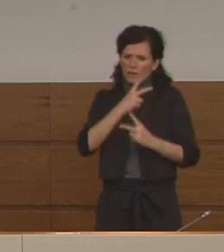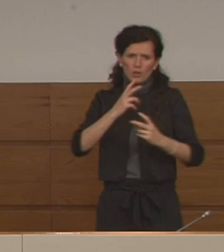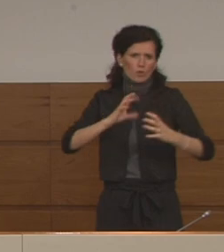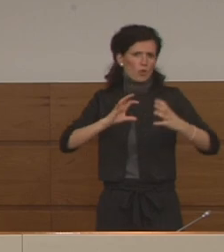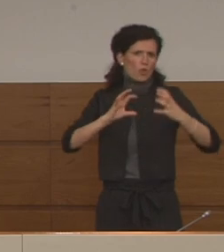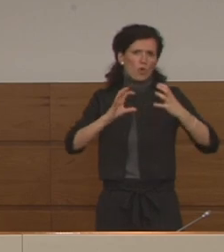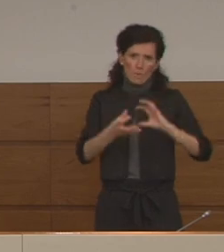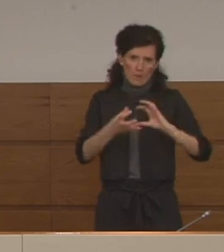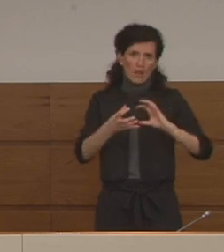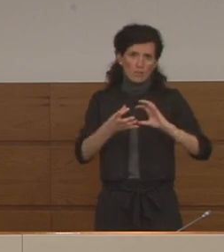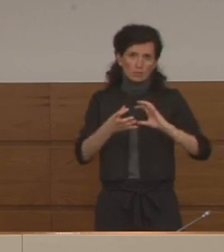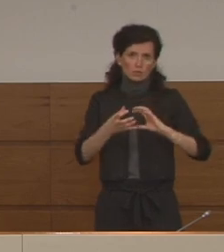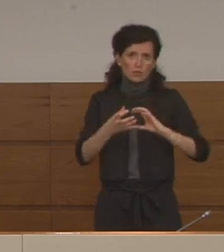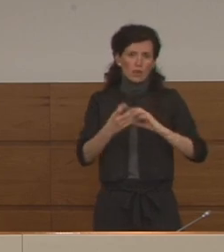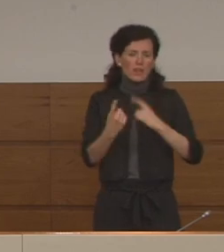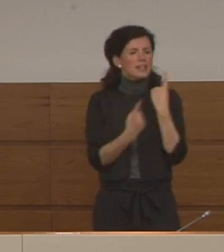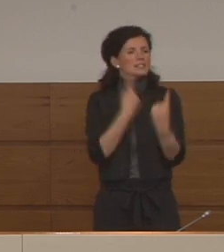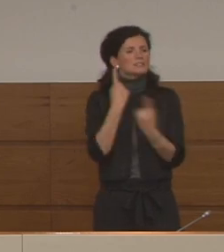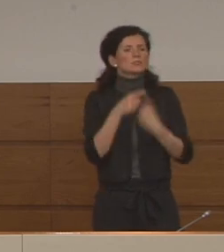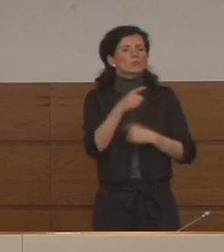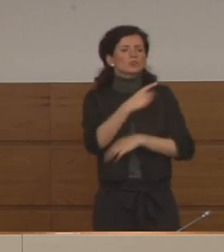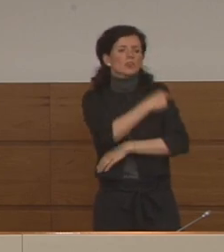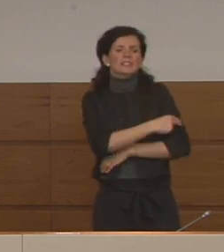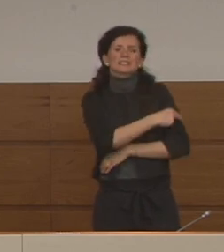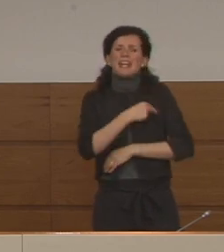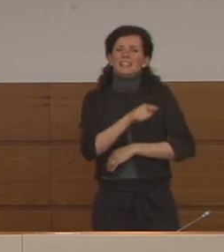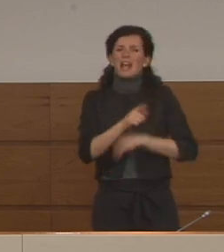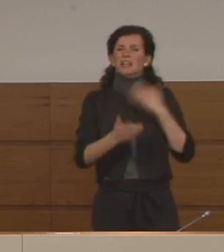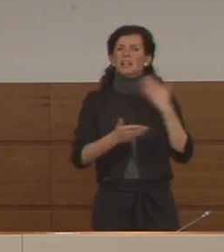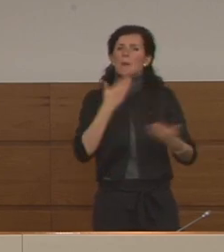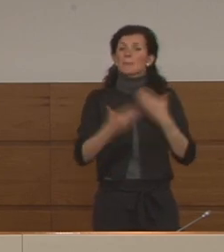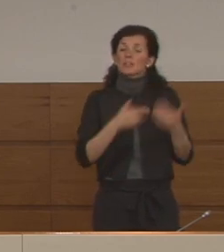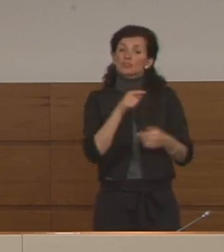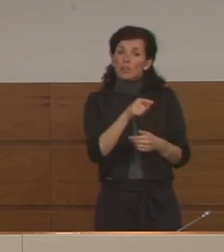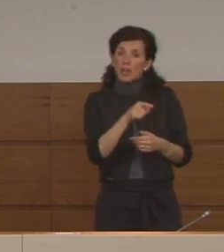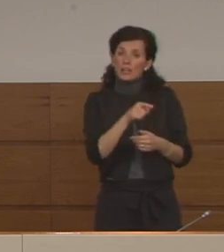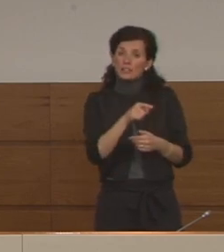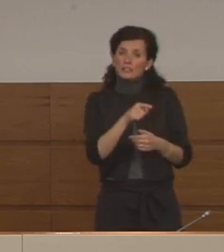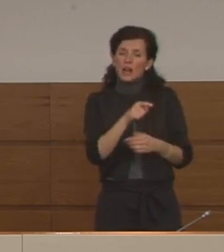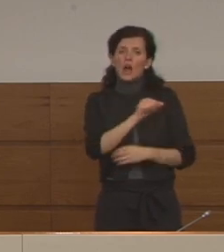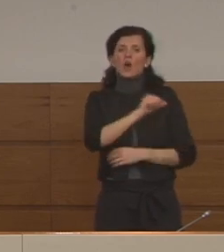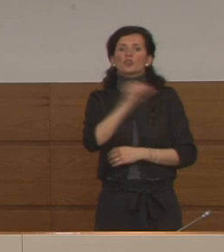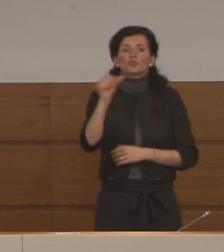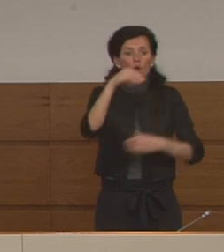Questa emergenza sanitaria ha inciso non solo sulle lungo degenze,